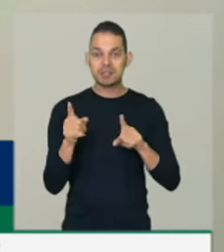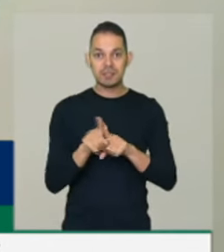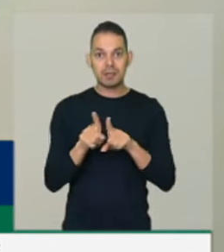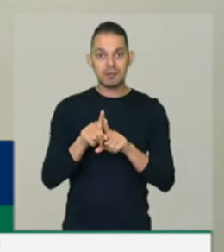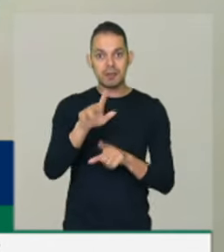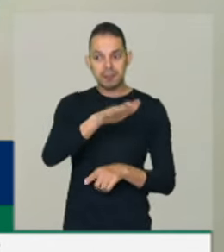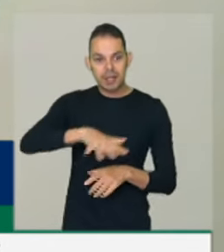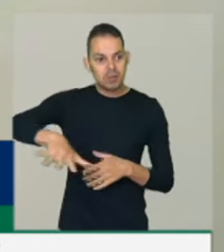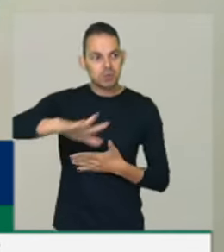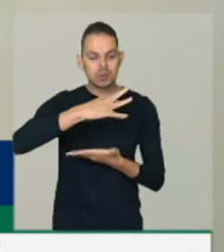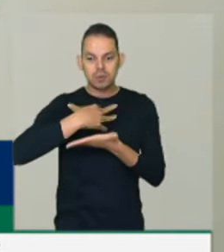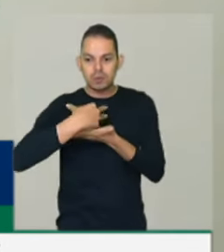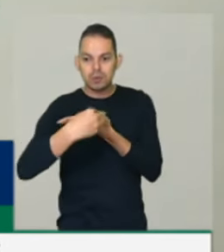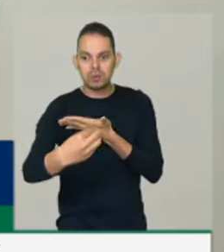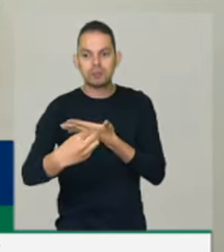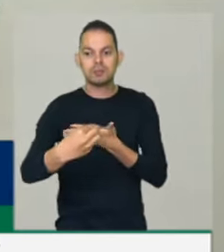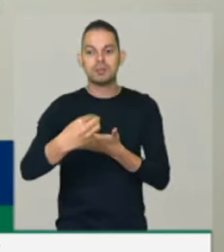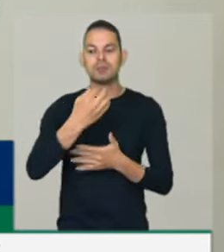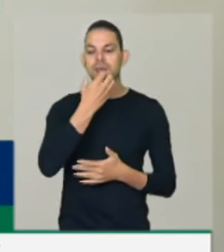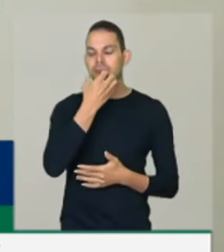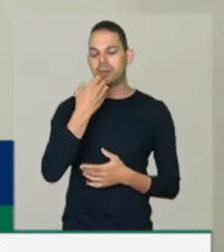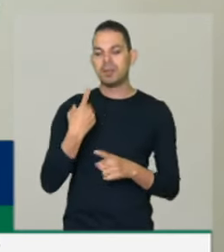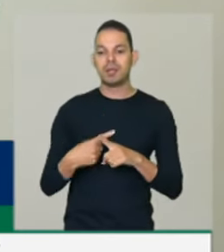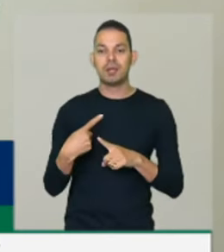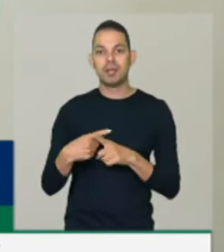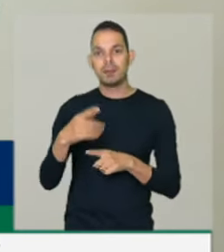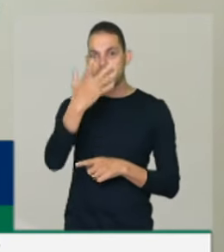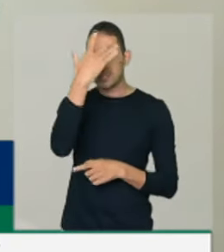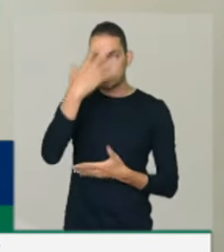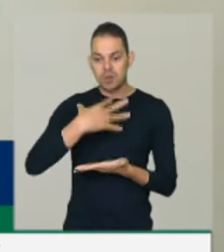MEU EXEMPLO PODE SALVAR VIDAS. ASSIM COMO TEM MAUS EXEMPLOS QUE PODEM CAUSAR MORTES E TEM